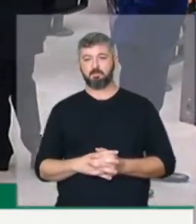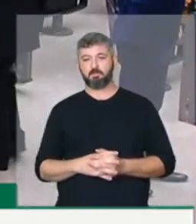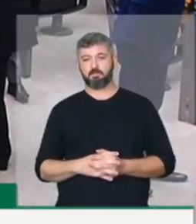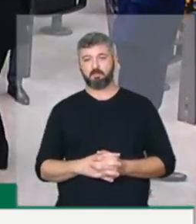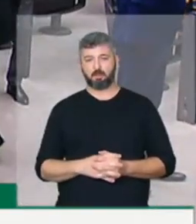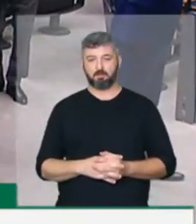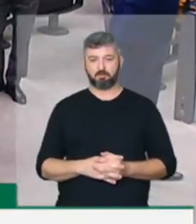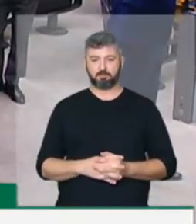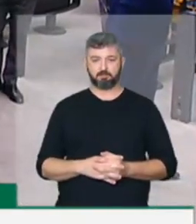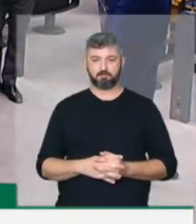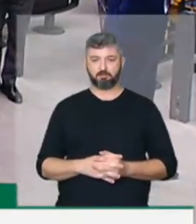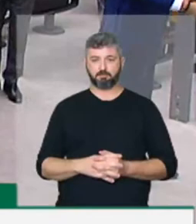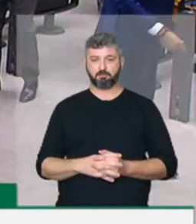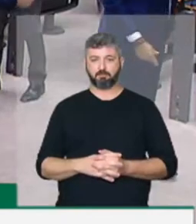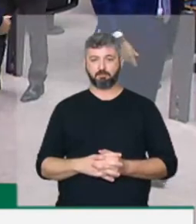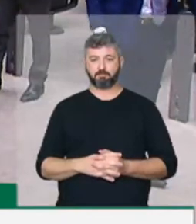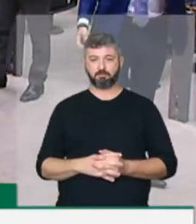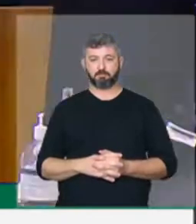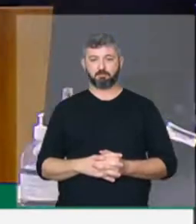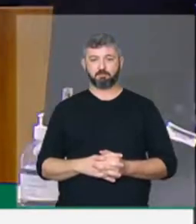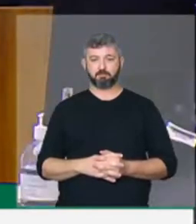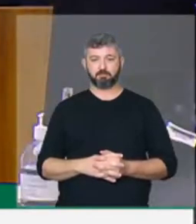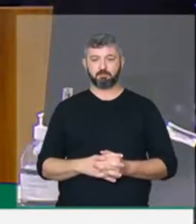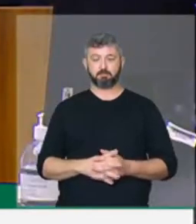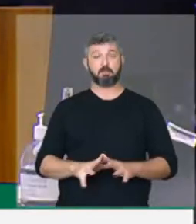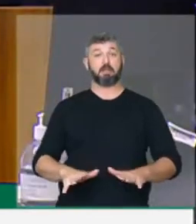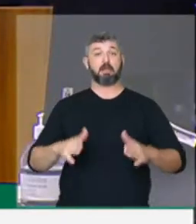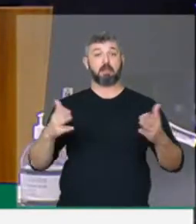SANÇÃO. -- [MÁRCIO SALEMA]: ESTÁ APROVADO PORTANTO O PROJETO DE LEI 5638/20, QUE